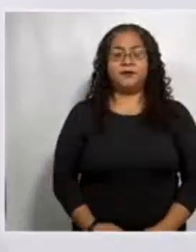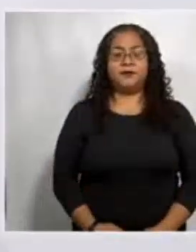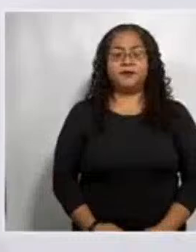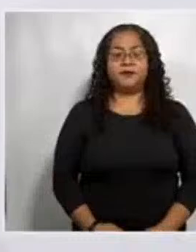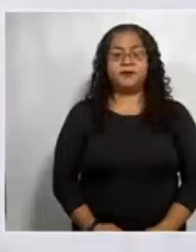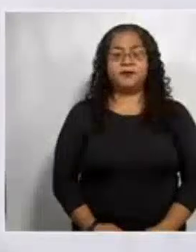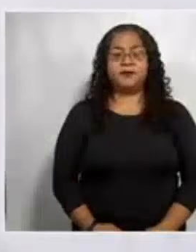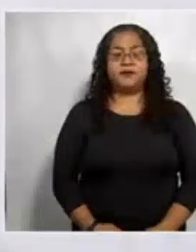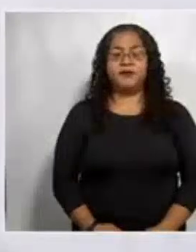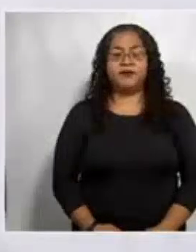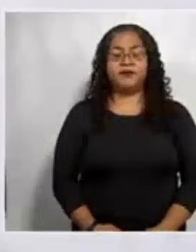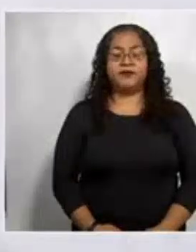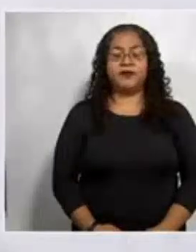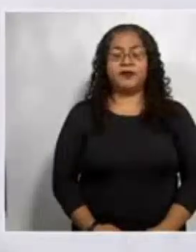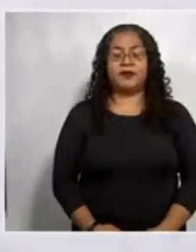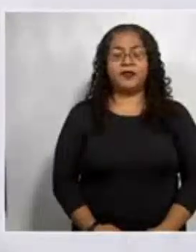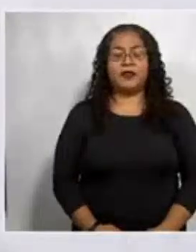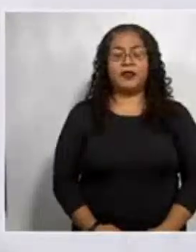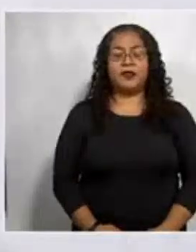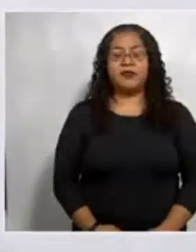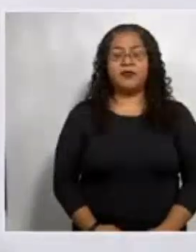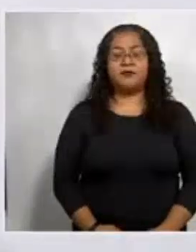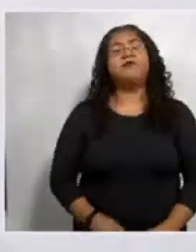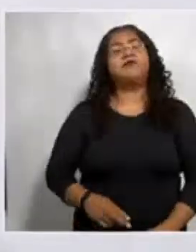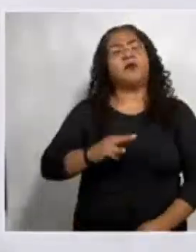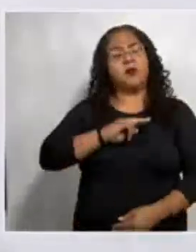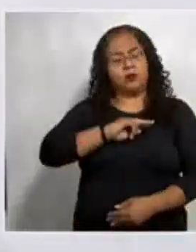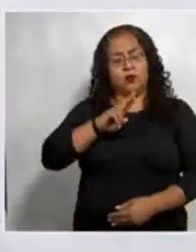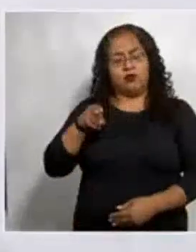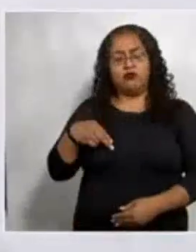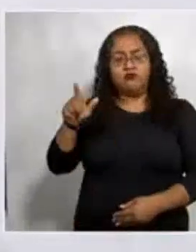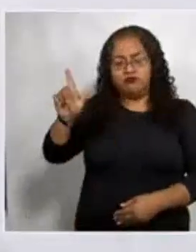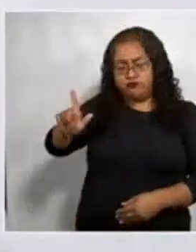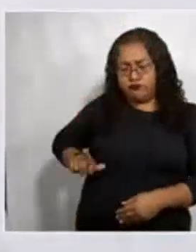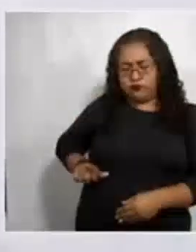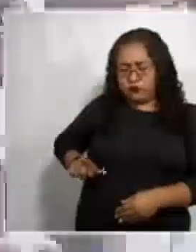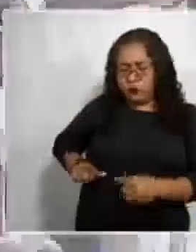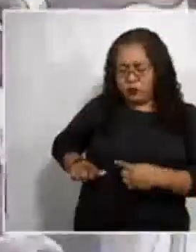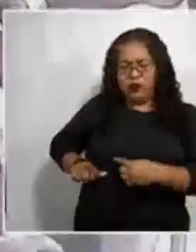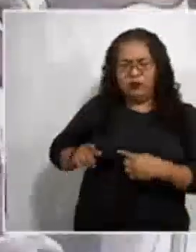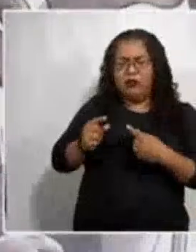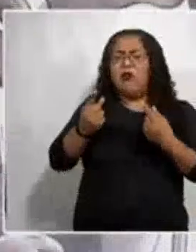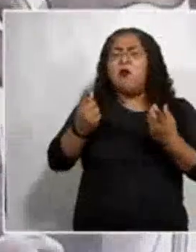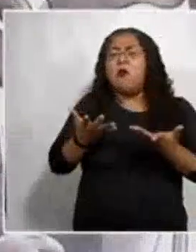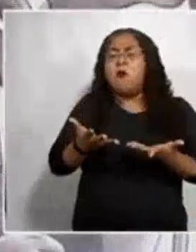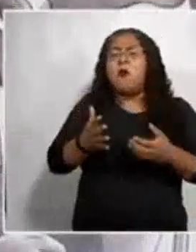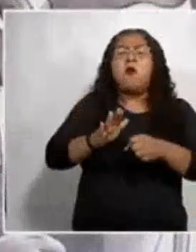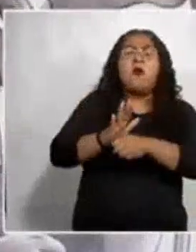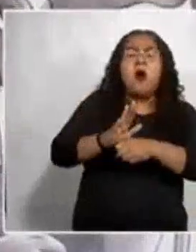y a los gobiernos nos corresponde garantizar ese acceso a la salud.